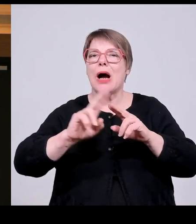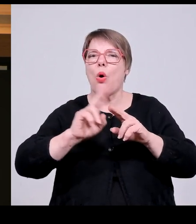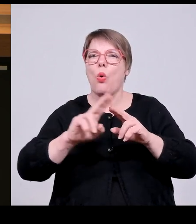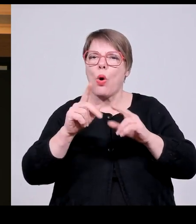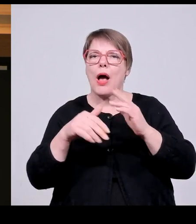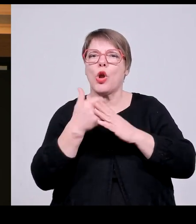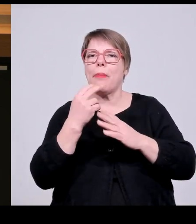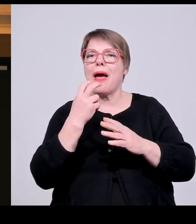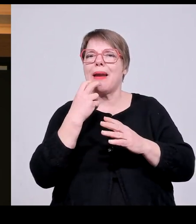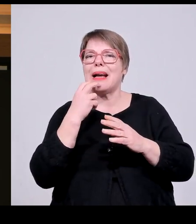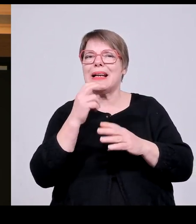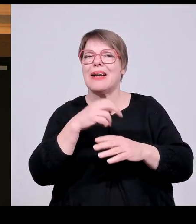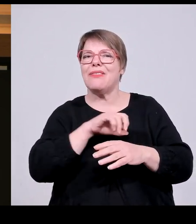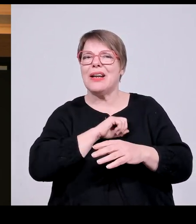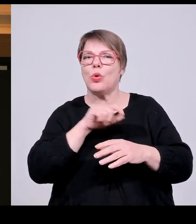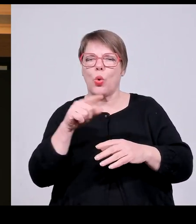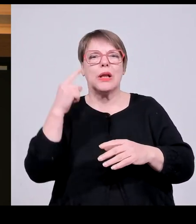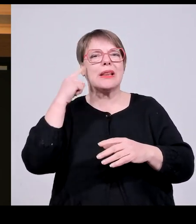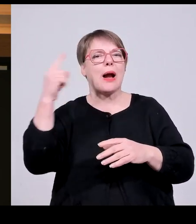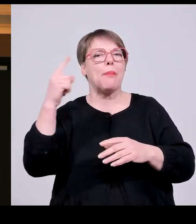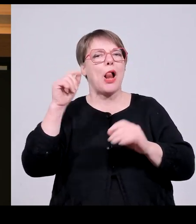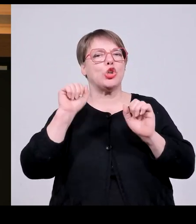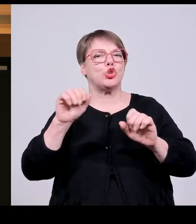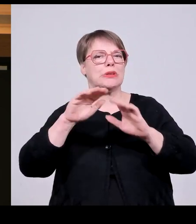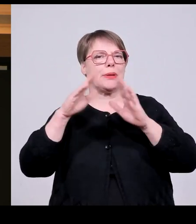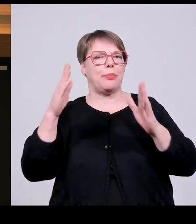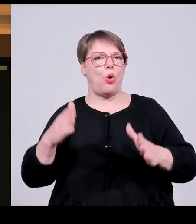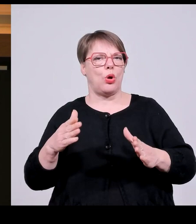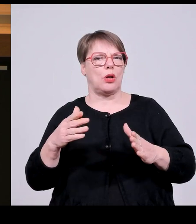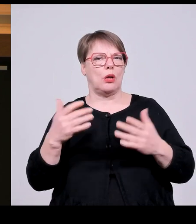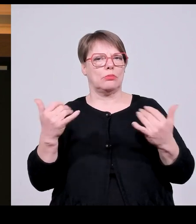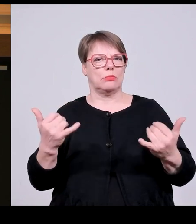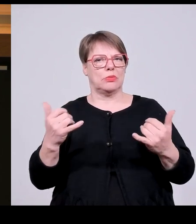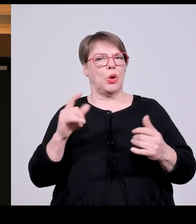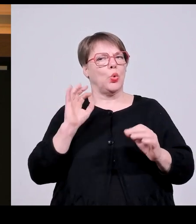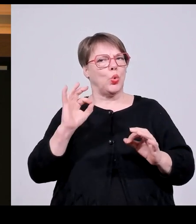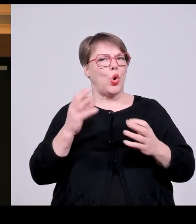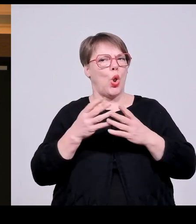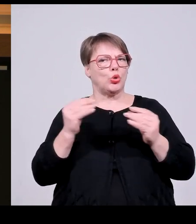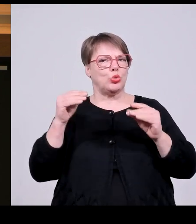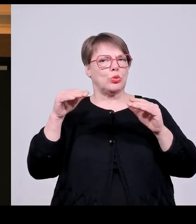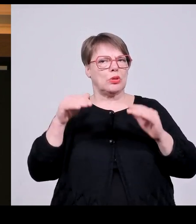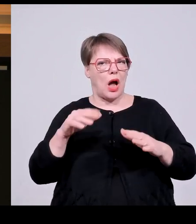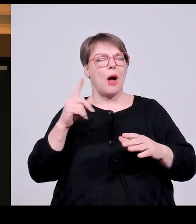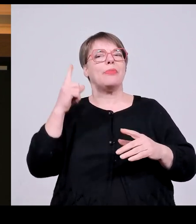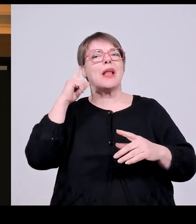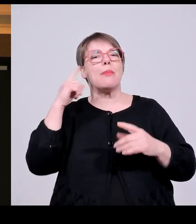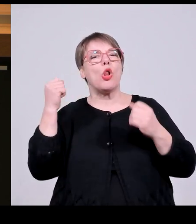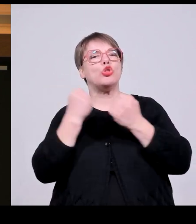jetzt auch einiges bewegt hat in letzter Zeit. Wir wollen daran ansetzen und prüfen, wo wir dann eventuell noch weitergehen